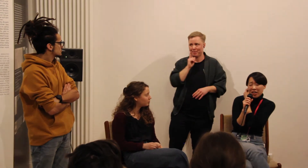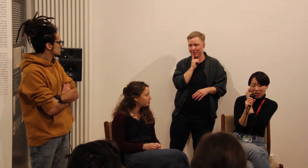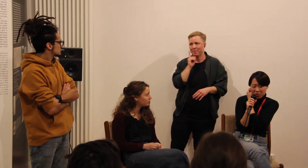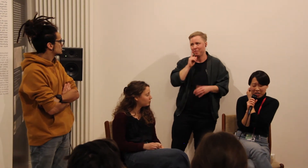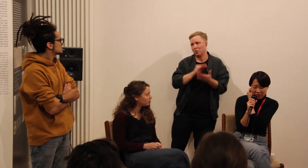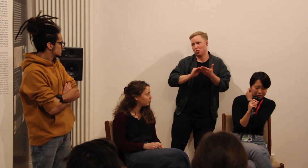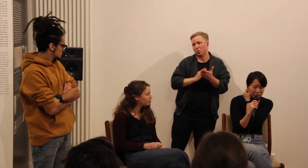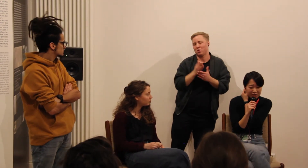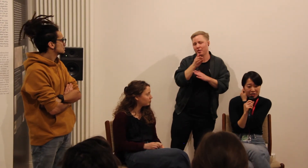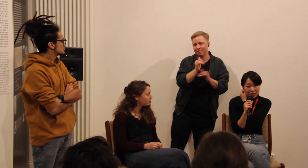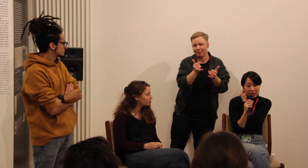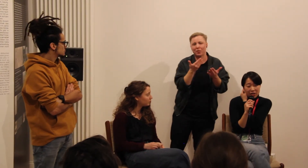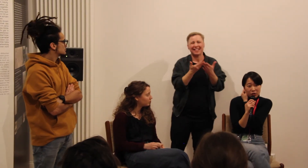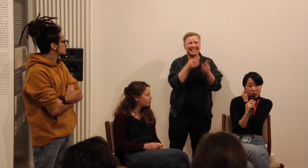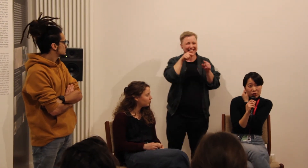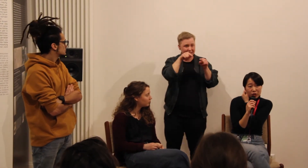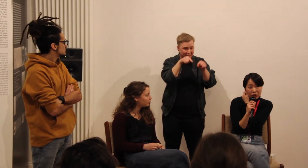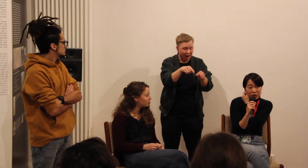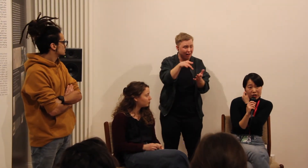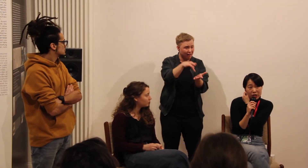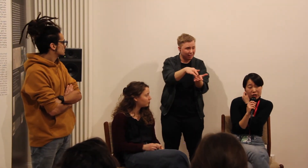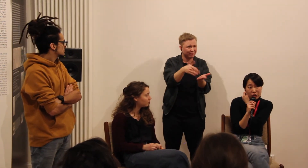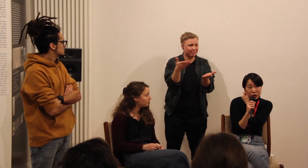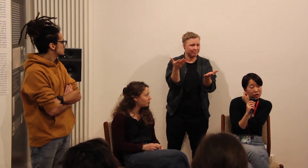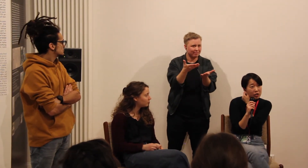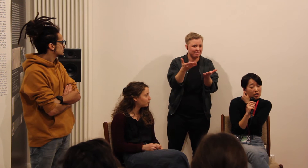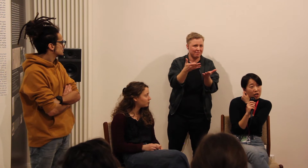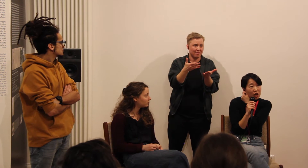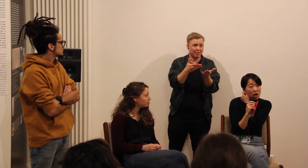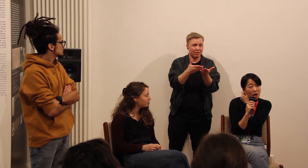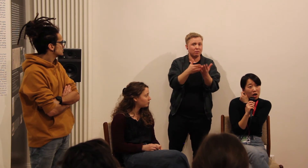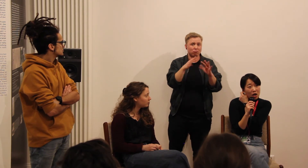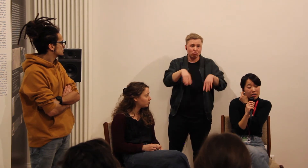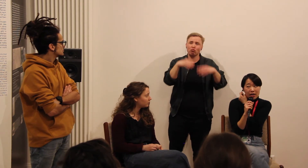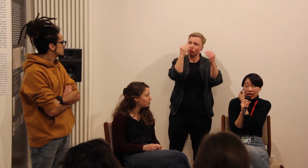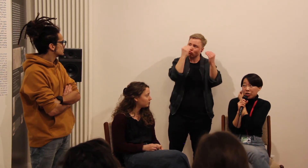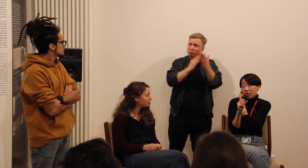Es gab nur ein paar Lehrer die Gebärdensprache konnten.